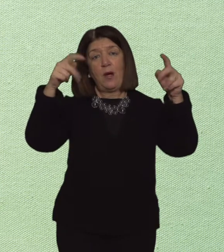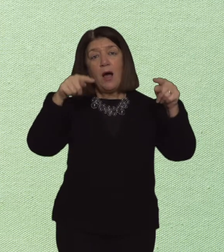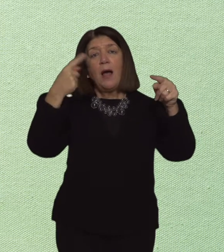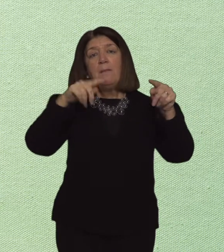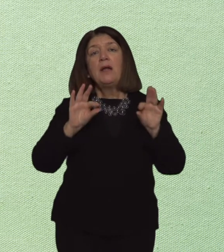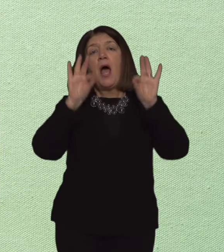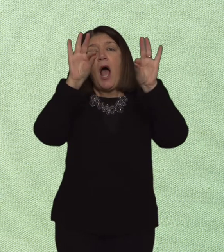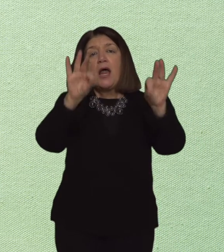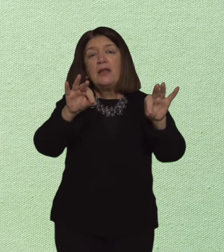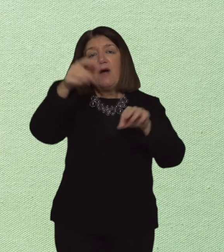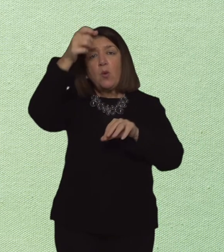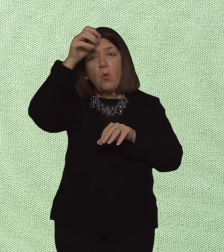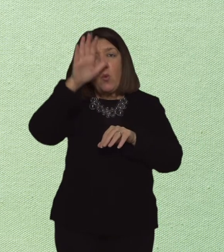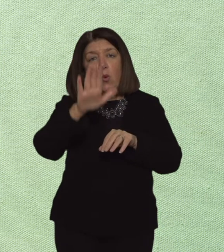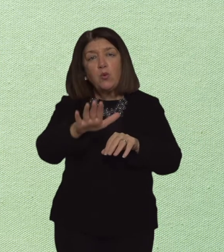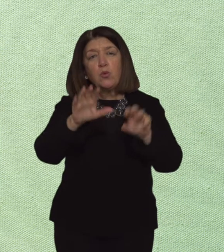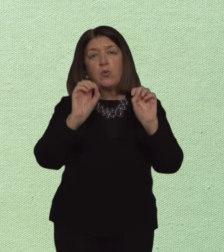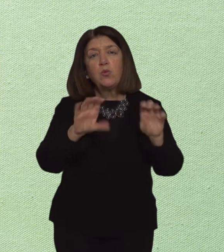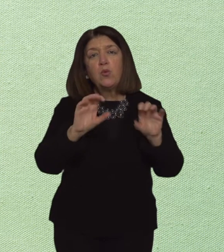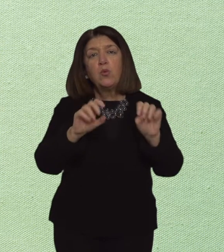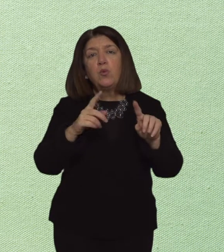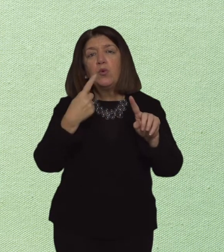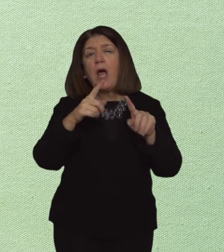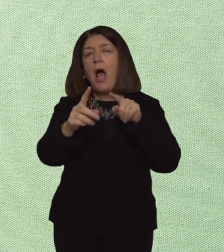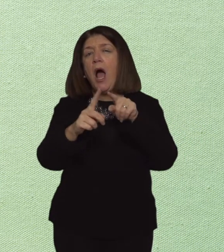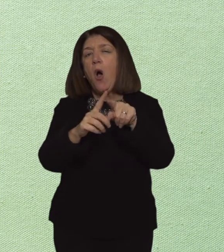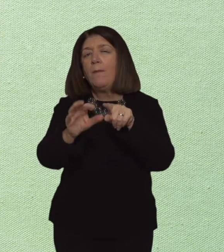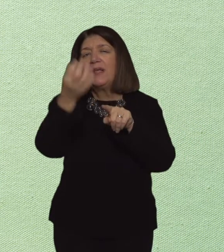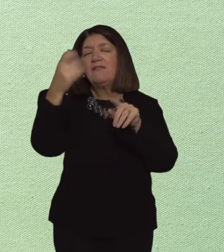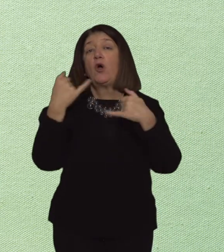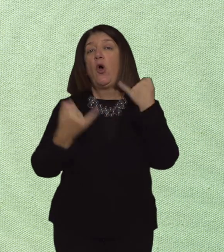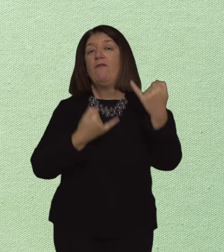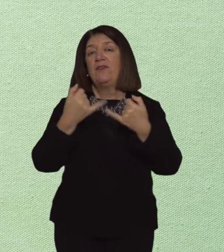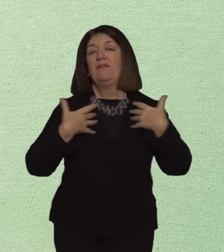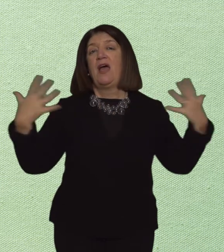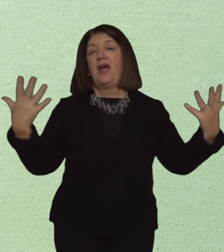cultura della convivenza, nell'insegnamento della cultura della convivenza è fondamentale capire